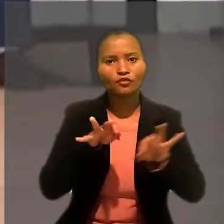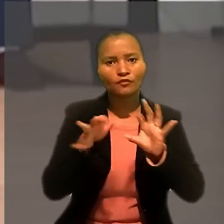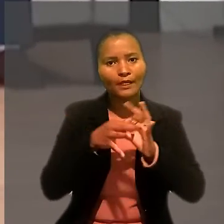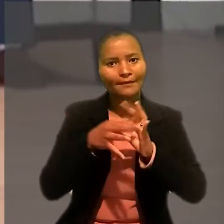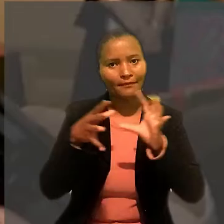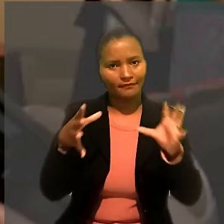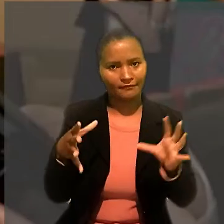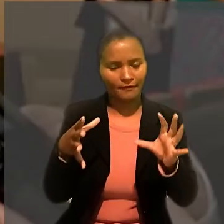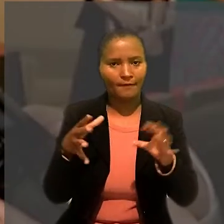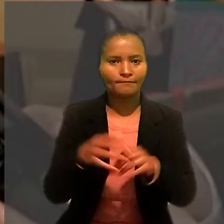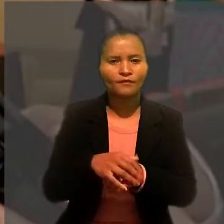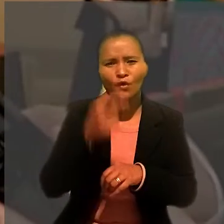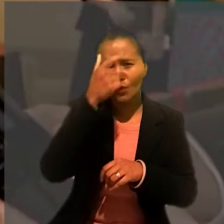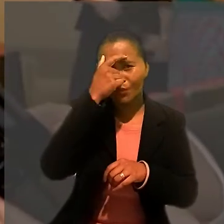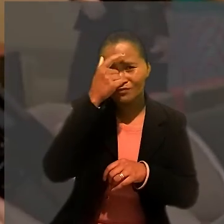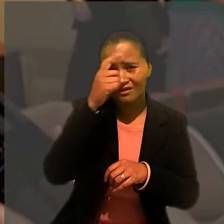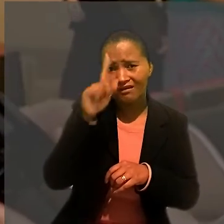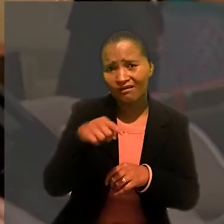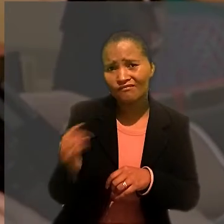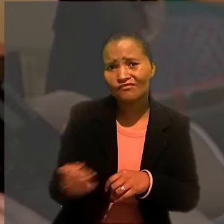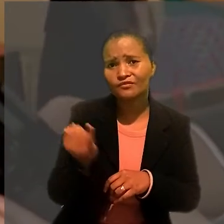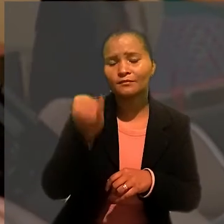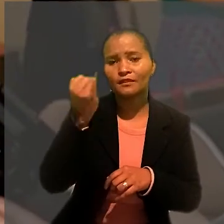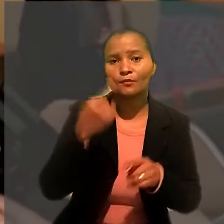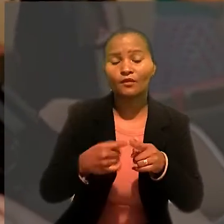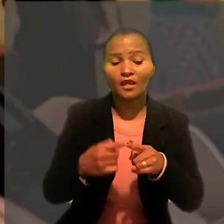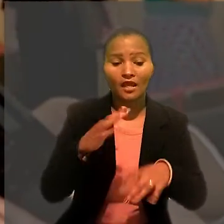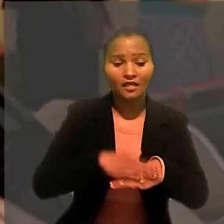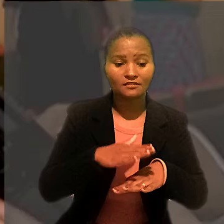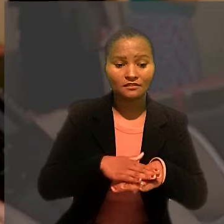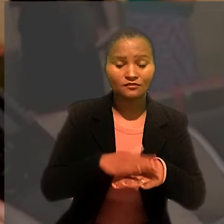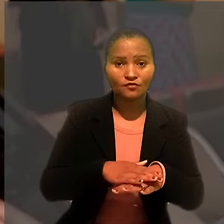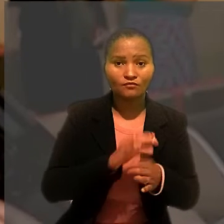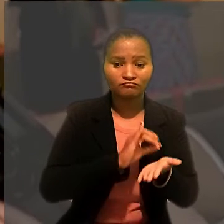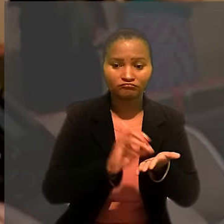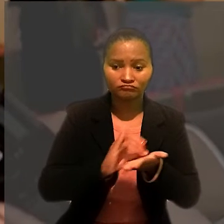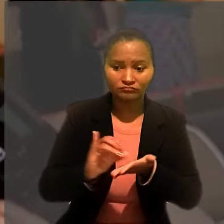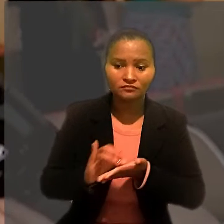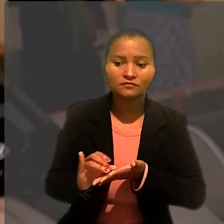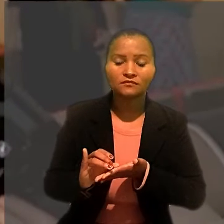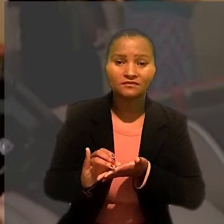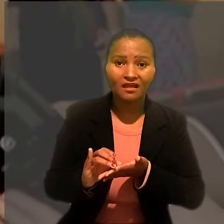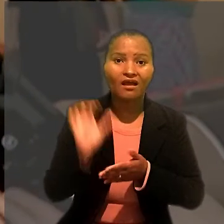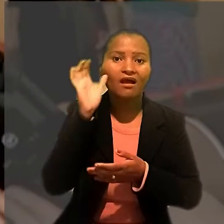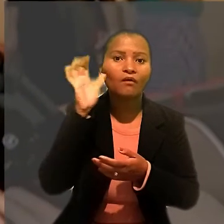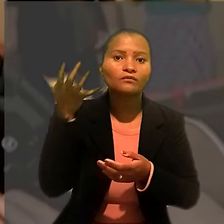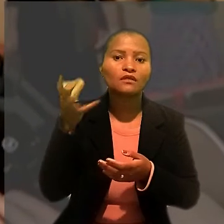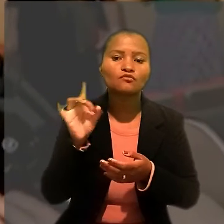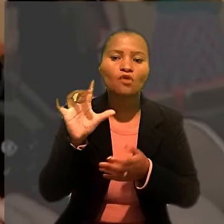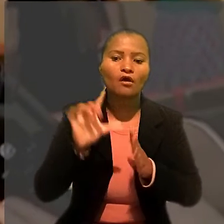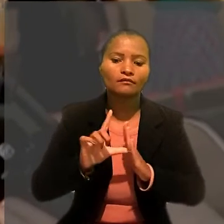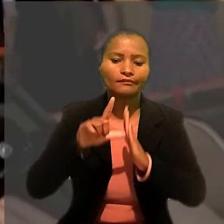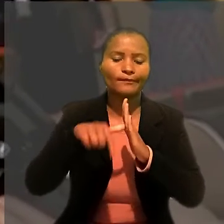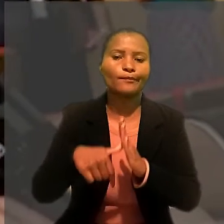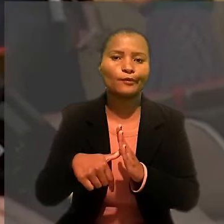"Conscientizar é a parte fundamental, porque infelizmente as ações indenizatórias de repressão elas ocorrem após a chaga,